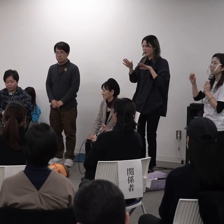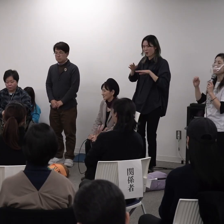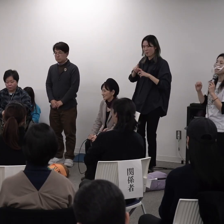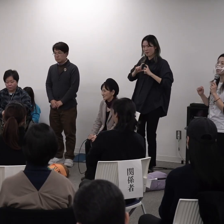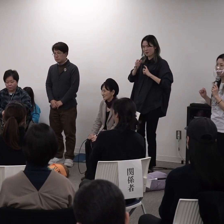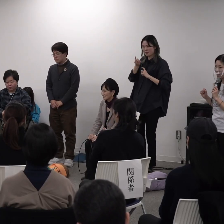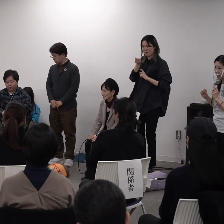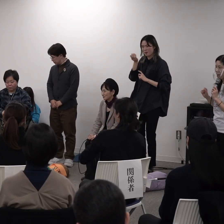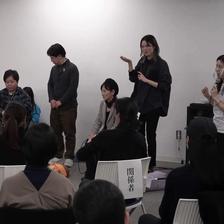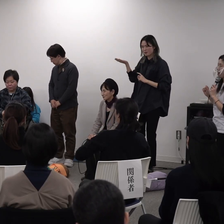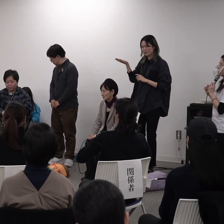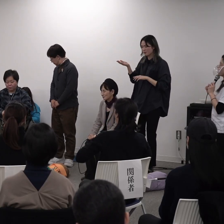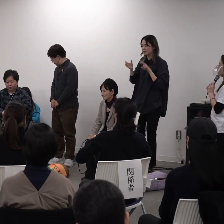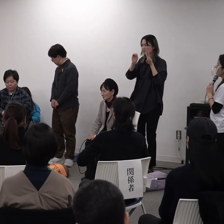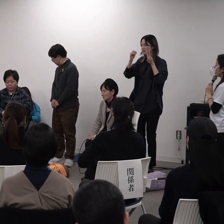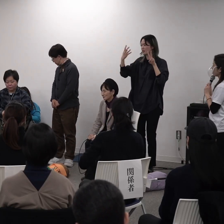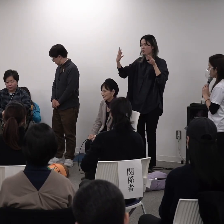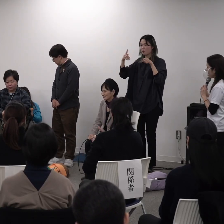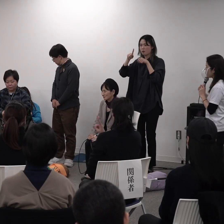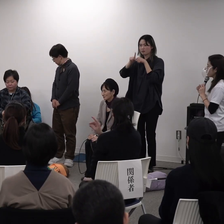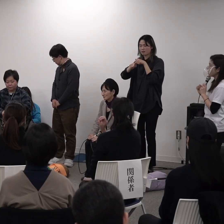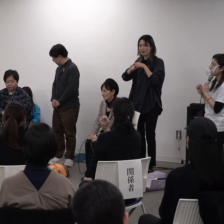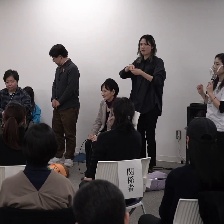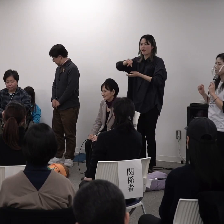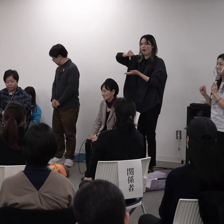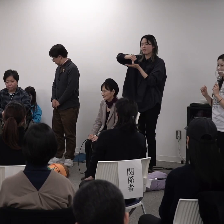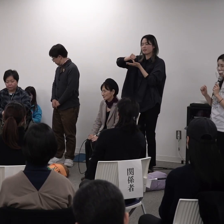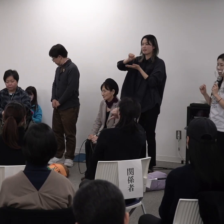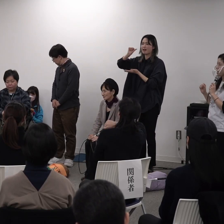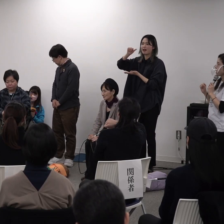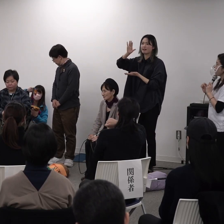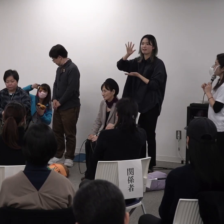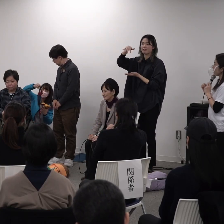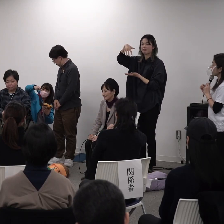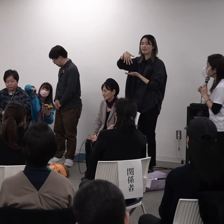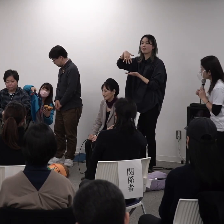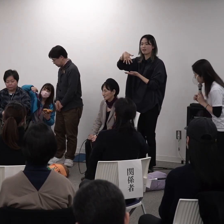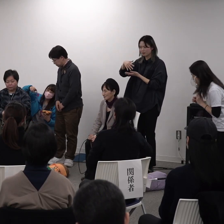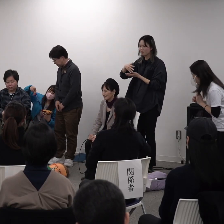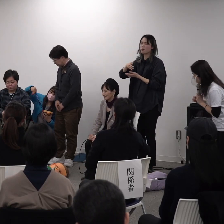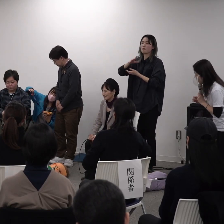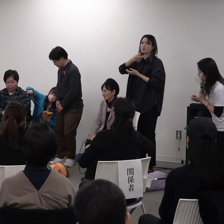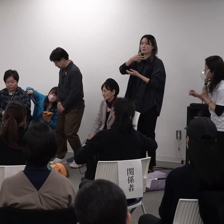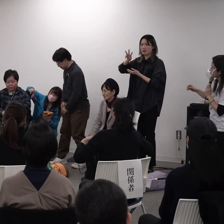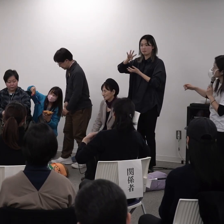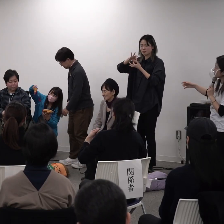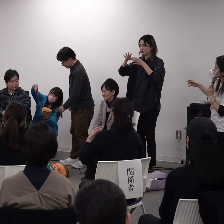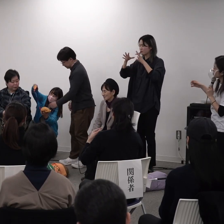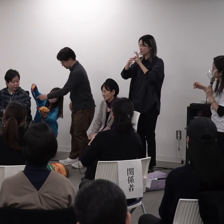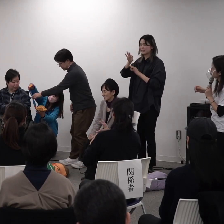2004年アテネ であったパラリンピックで銀メダル ありがとうございます